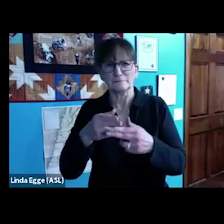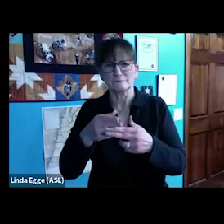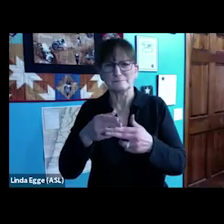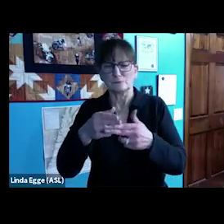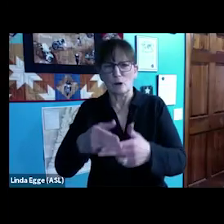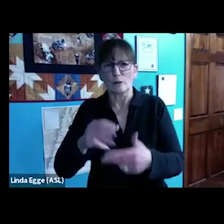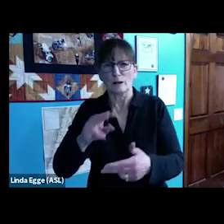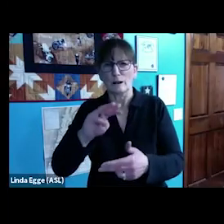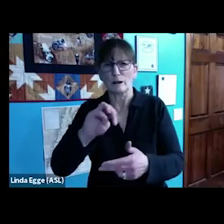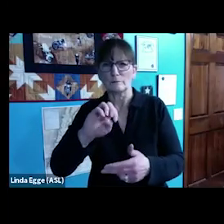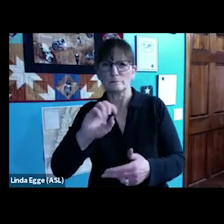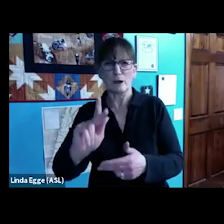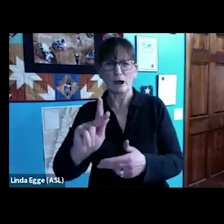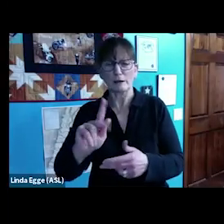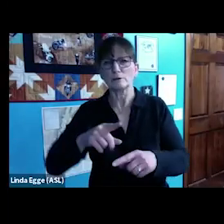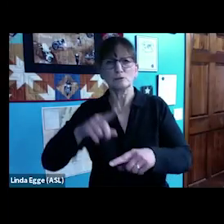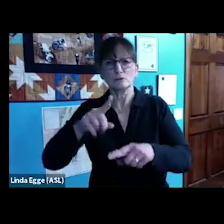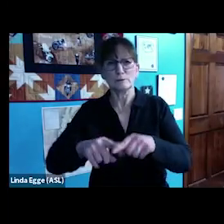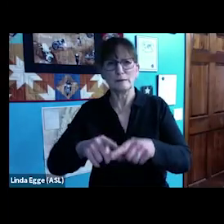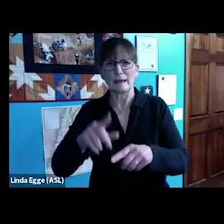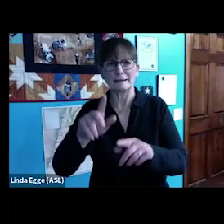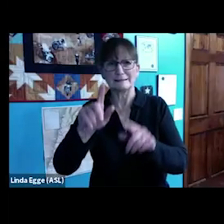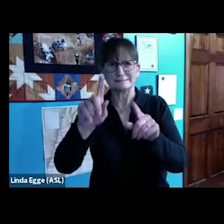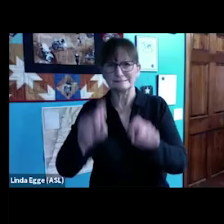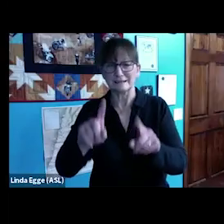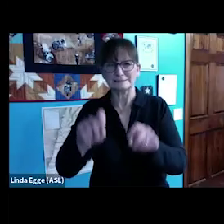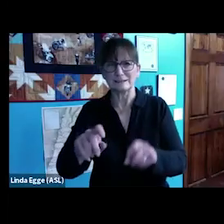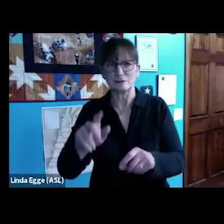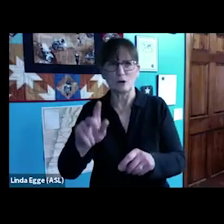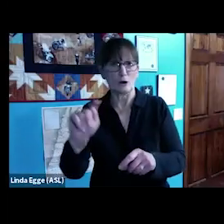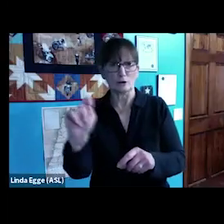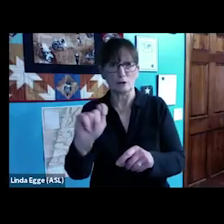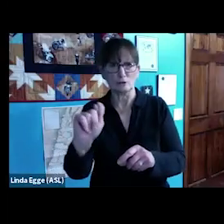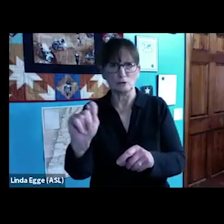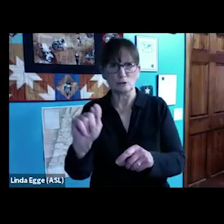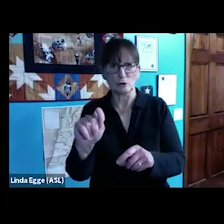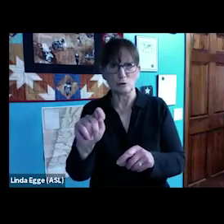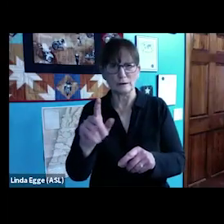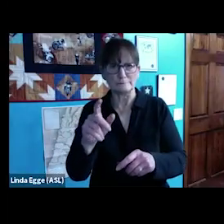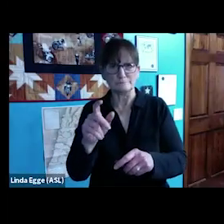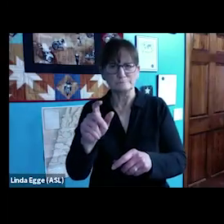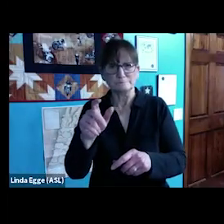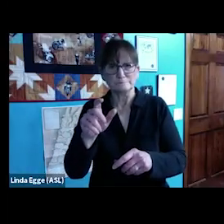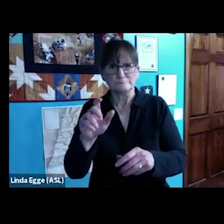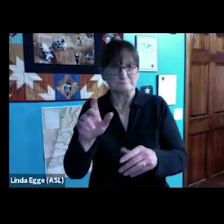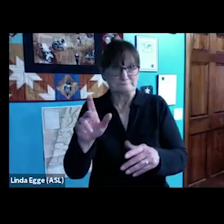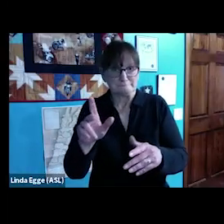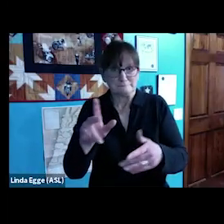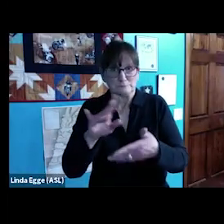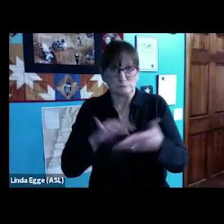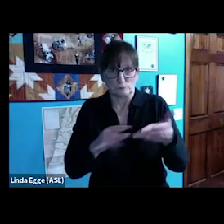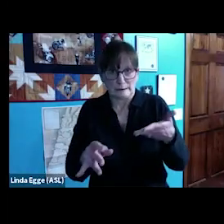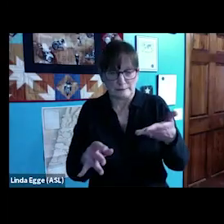para la que necesite hacer un seguimiento. Y también registro mis comunicaciones con la información de contacto de DDS,